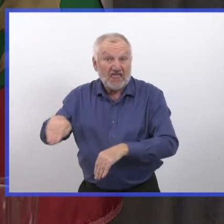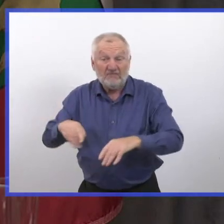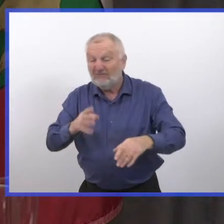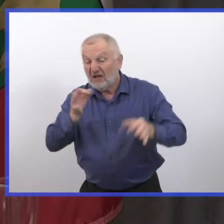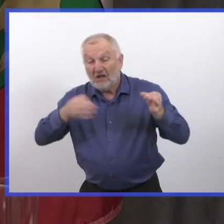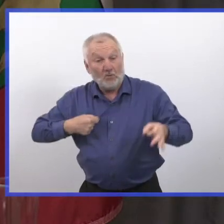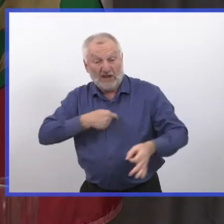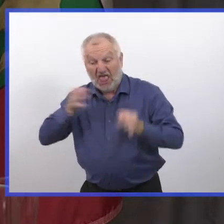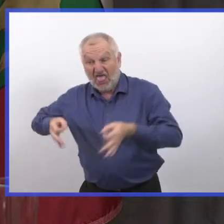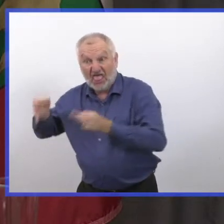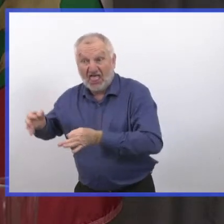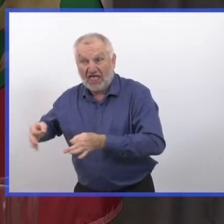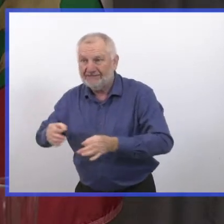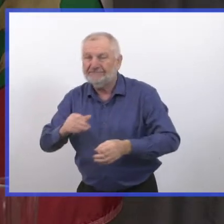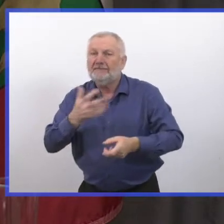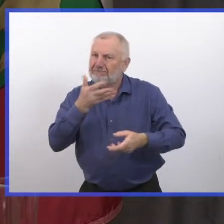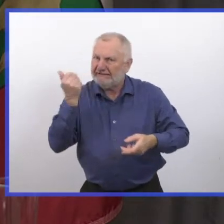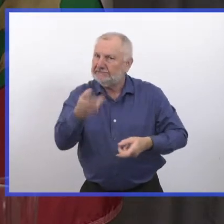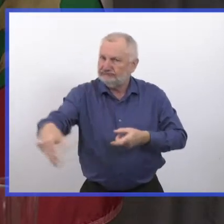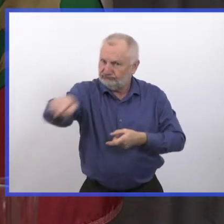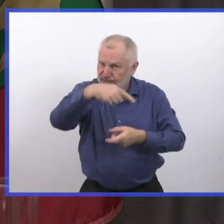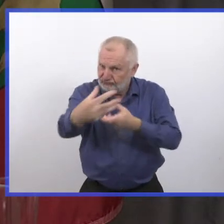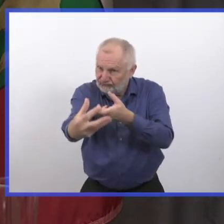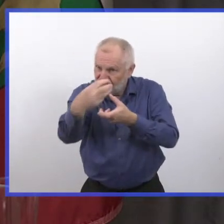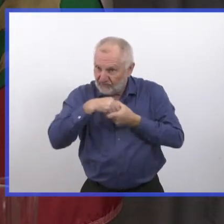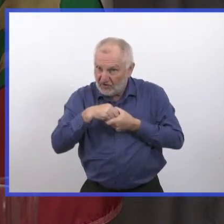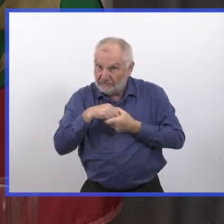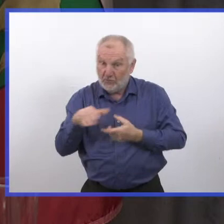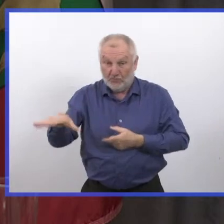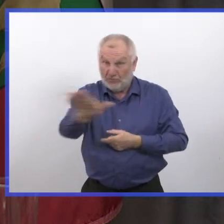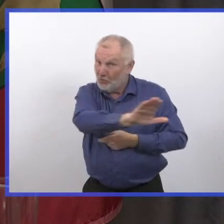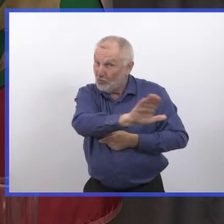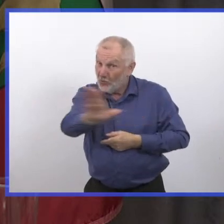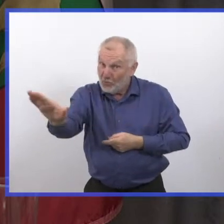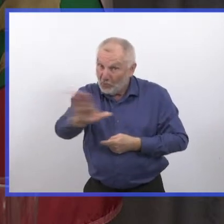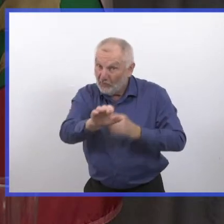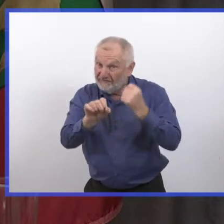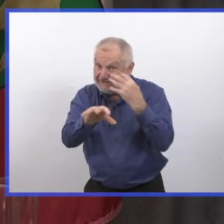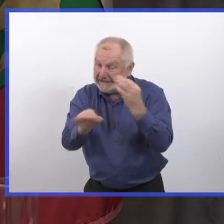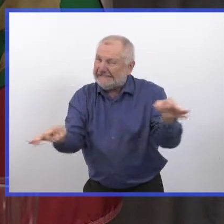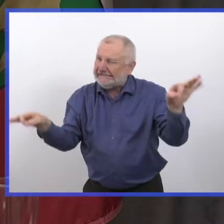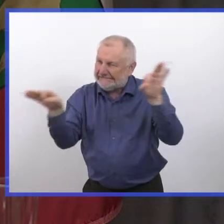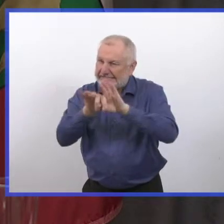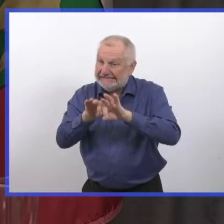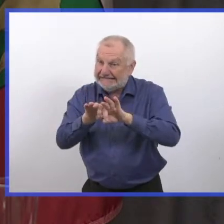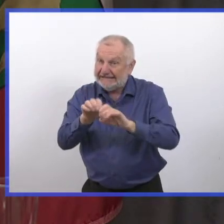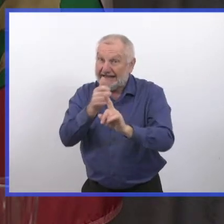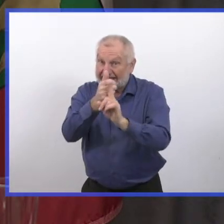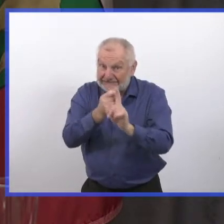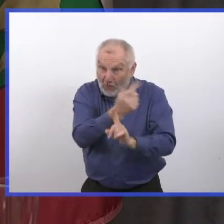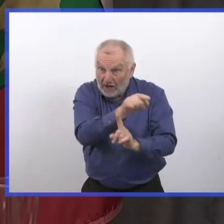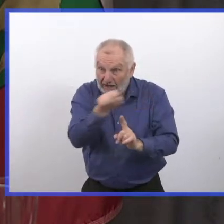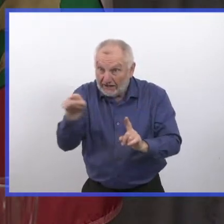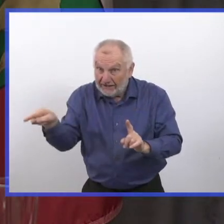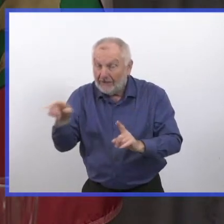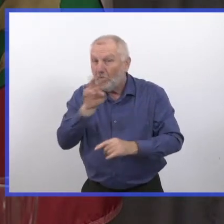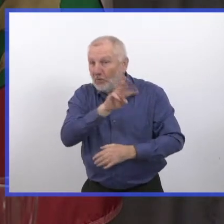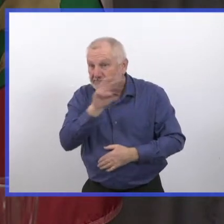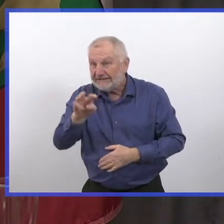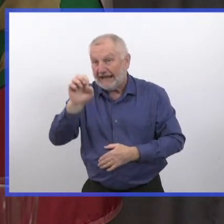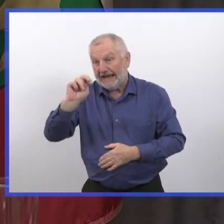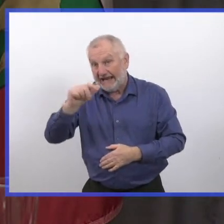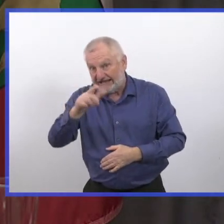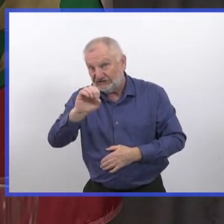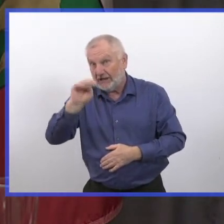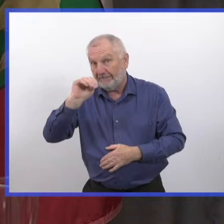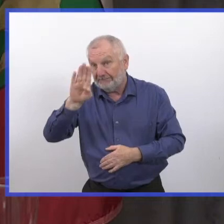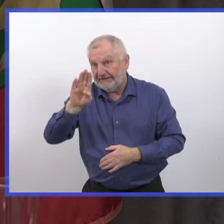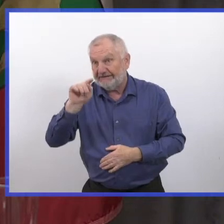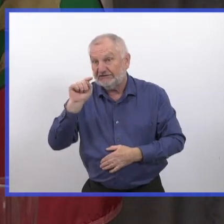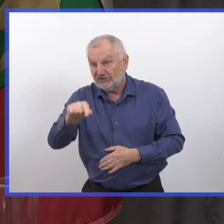À mesure que de plus en plus de gens se feront vacciner, nous pourrons envisager un retour graduel à une vie normale